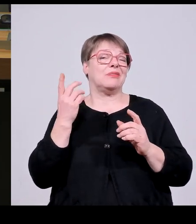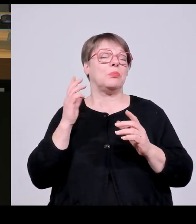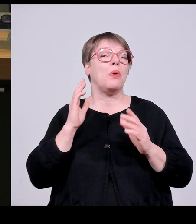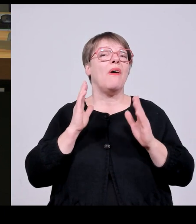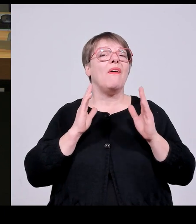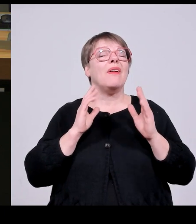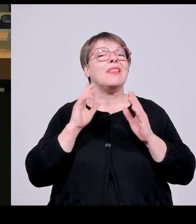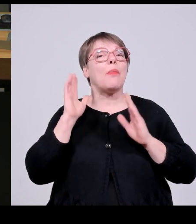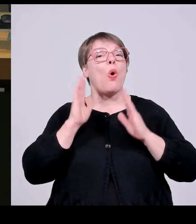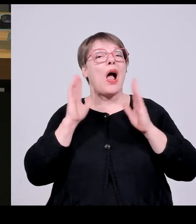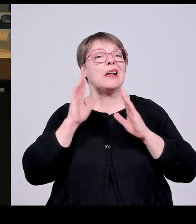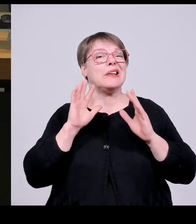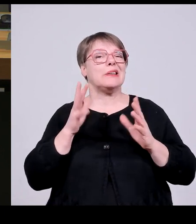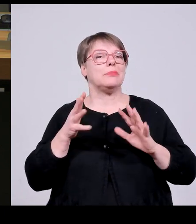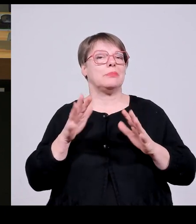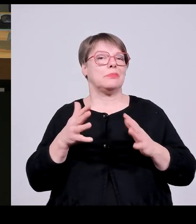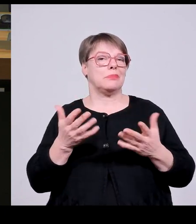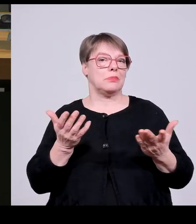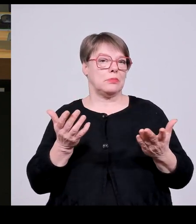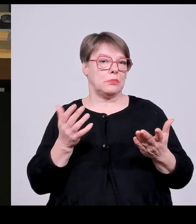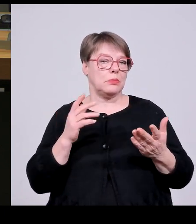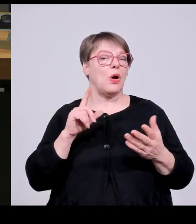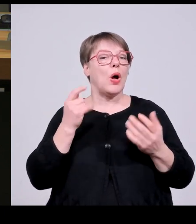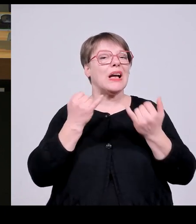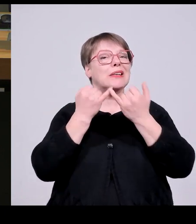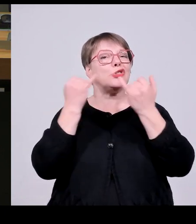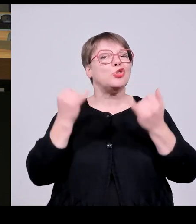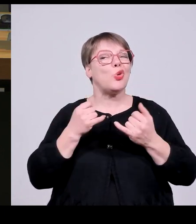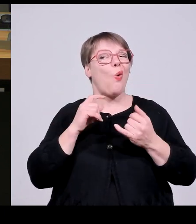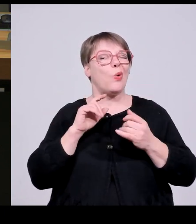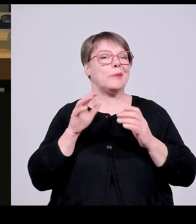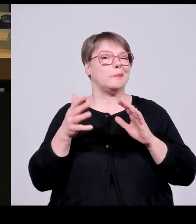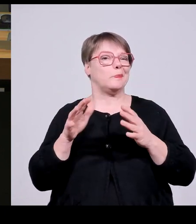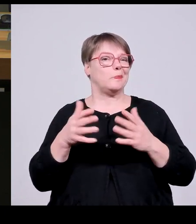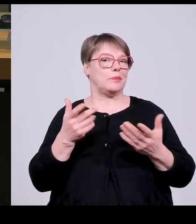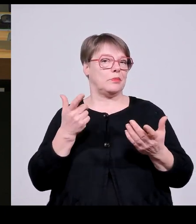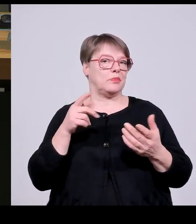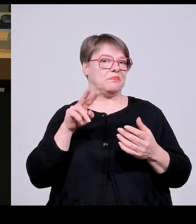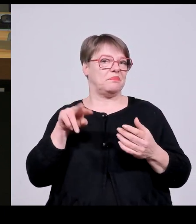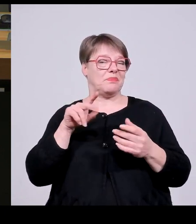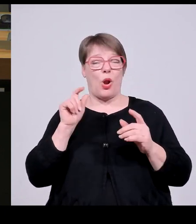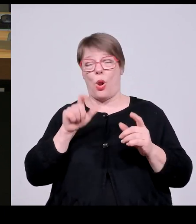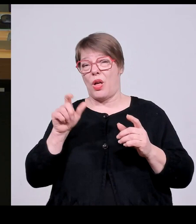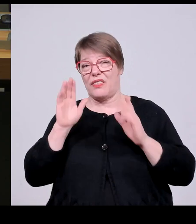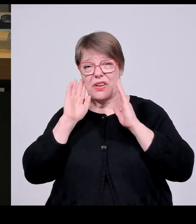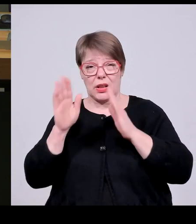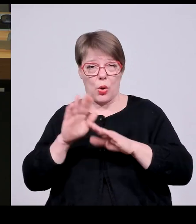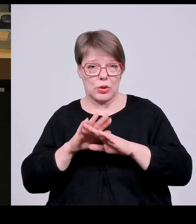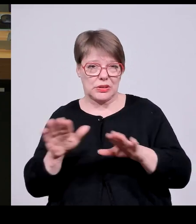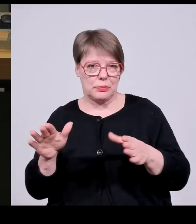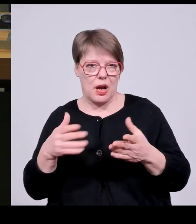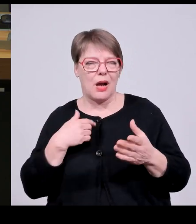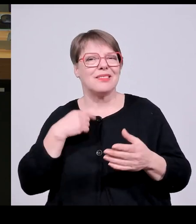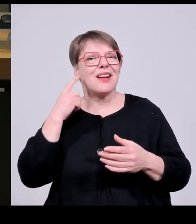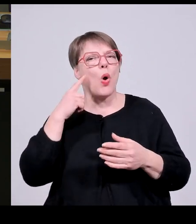Mit deinem Wählervotum entscheidest du darüber, nach welchen politischen Maßgaben in den Bezirken von Berlin regiert wird."